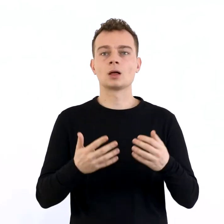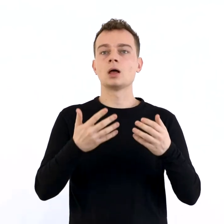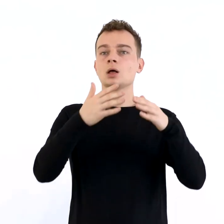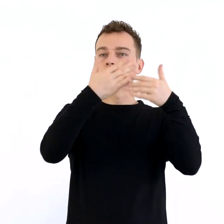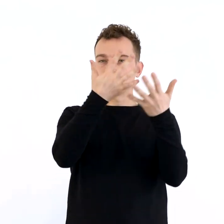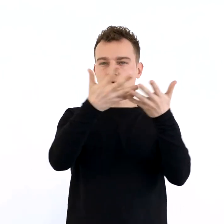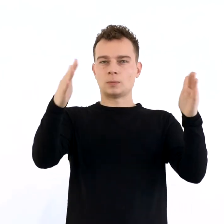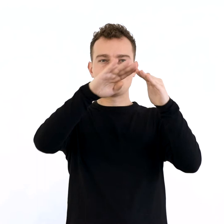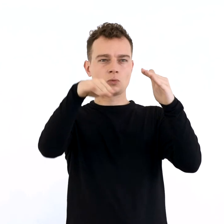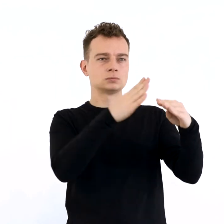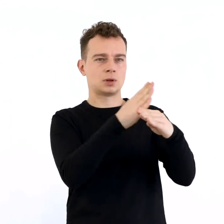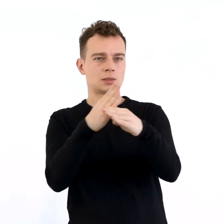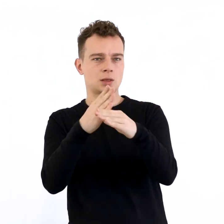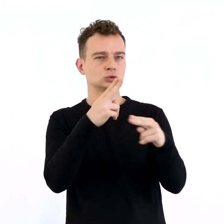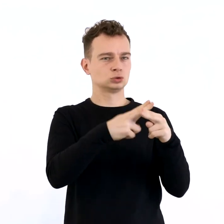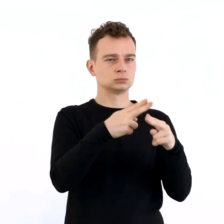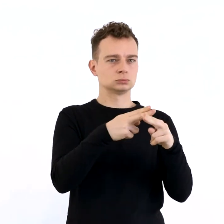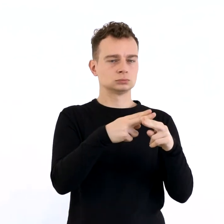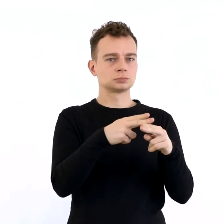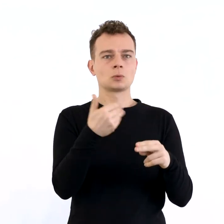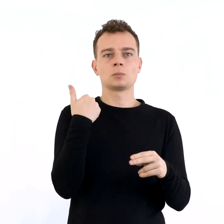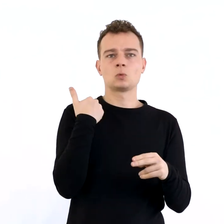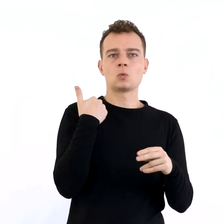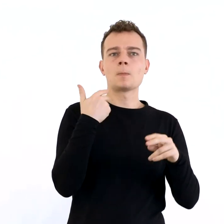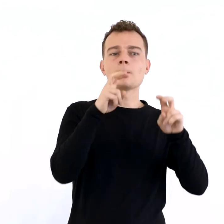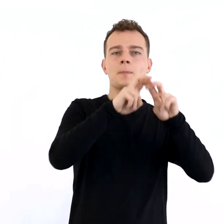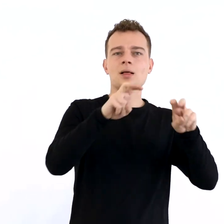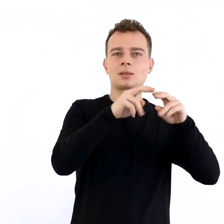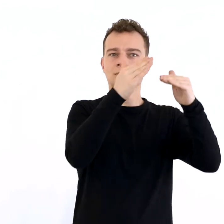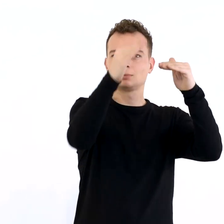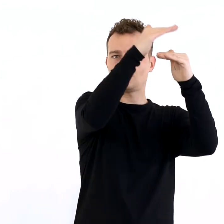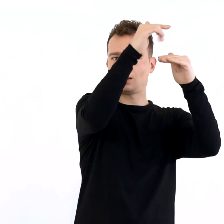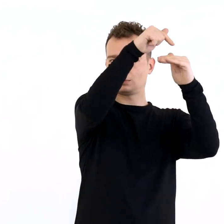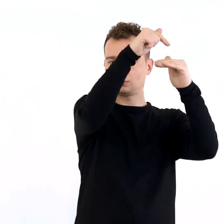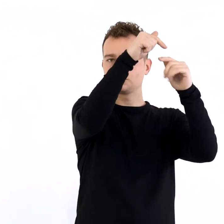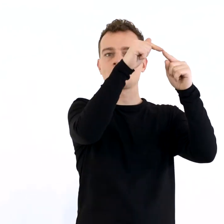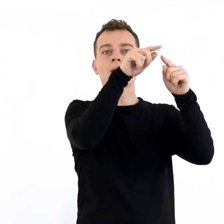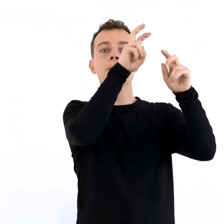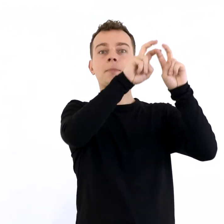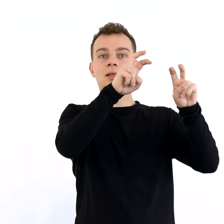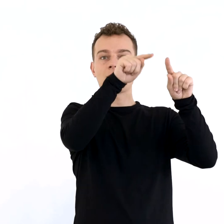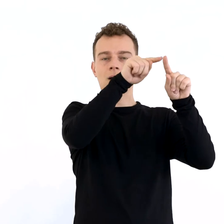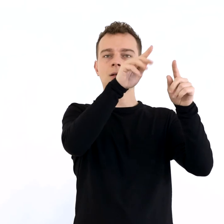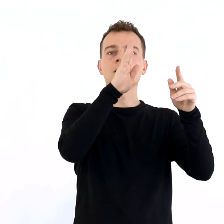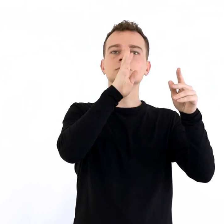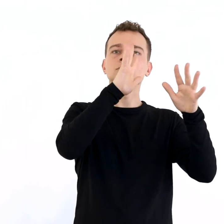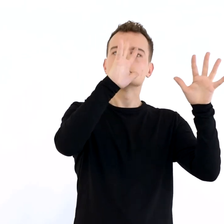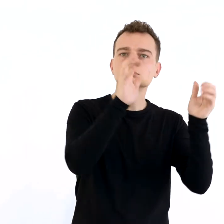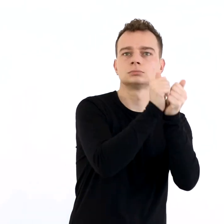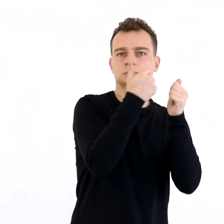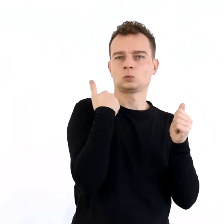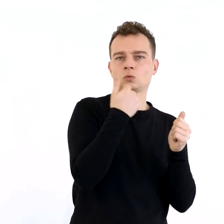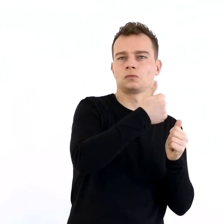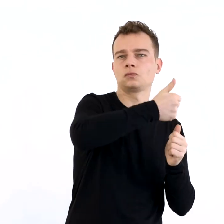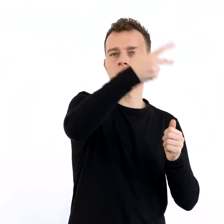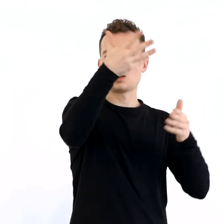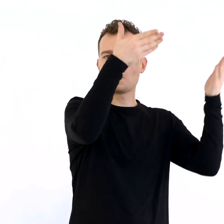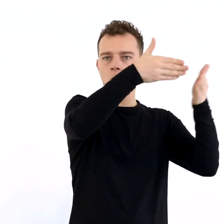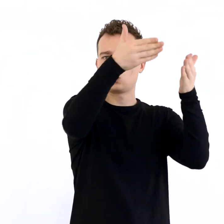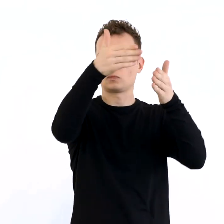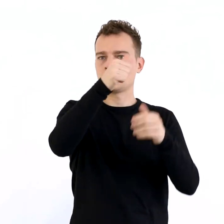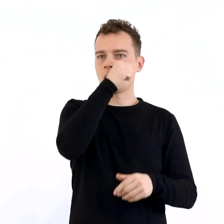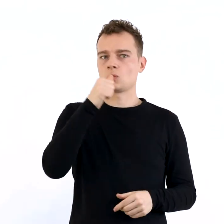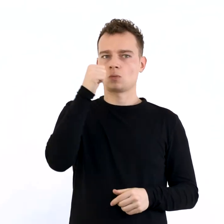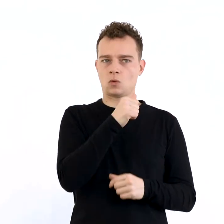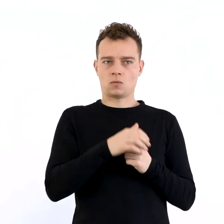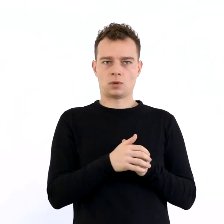Podczas badań nad podziemnymi rzymskimi cmentarzami odkryto wiele anonimowych pochówków,